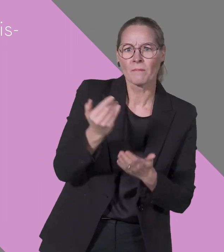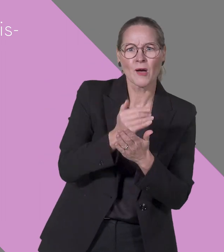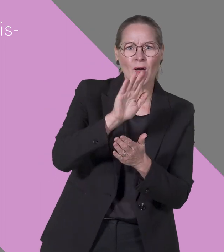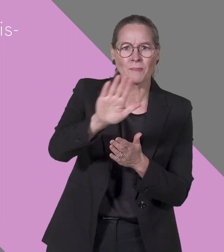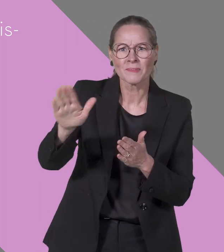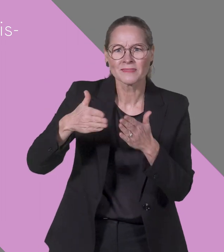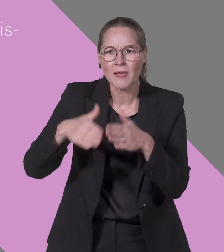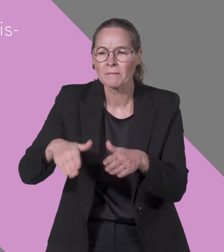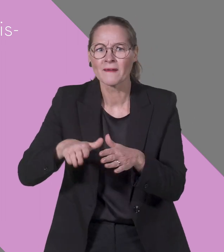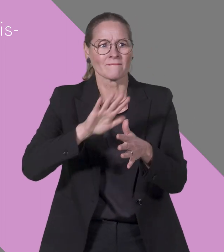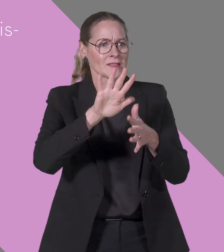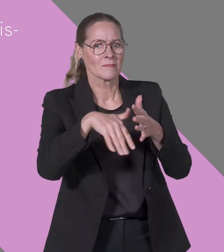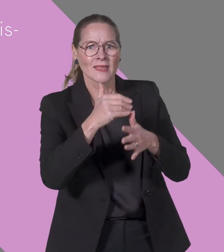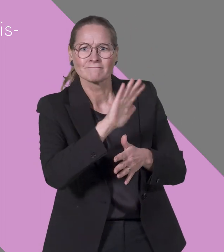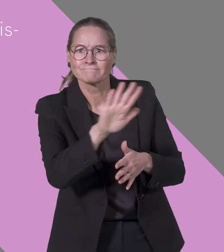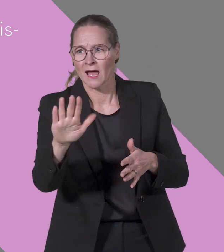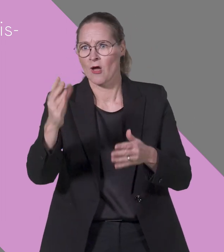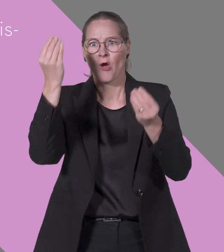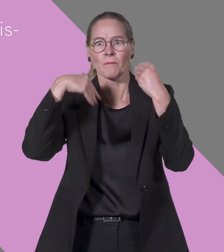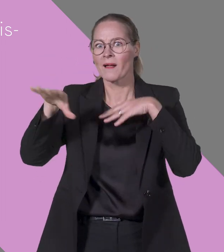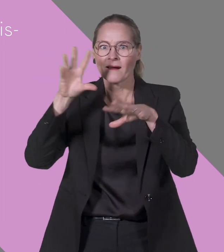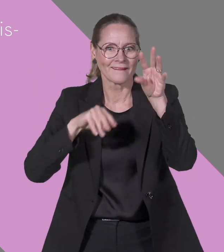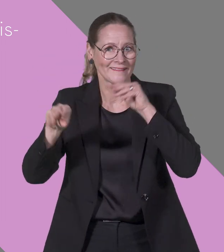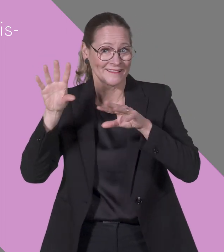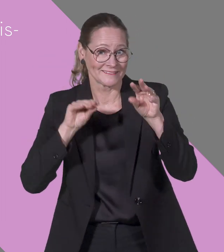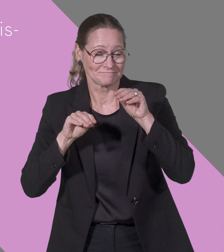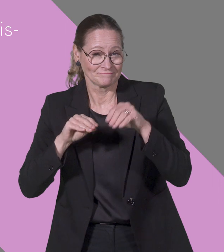oppia toisten maiden tapoja ja viittomakieltä.